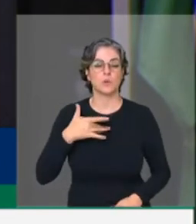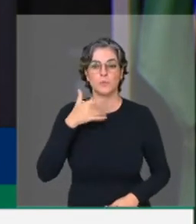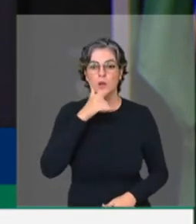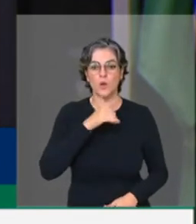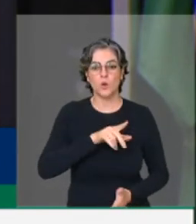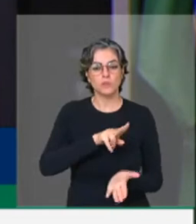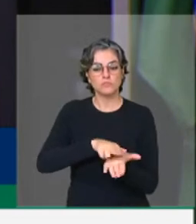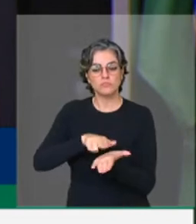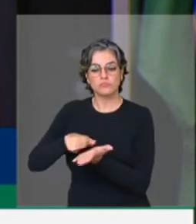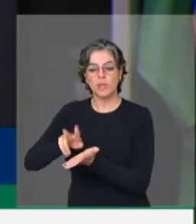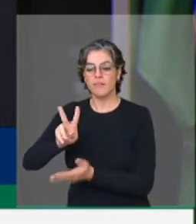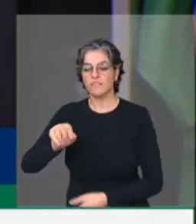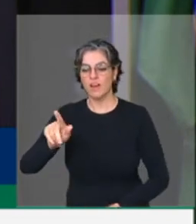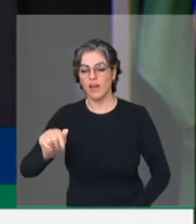SAÚDE, PRA GARANTIR LEITOS DE UTI, PRA GARANTIR OS KITS DE